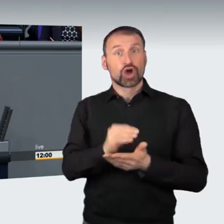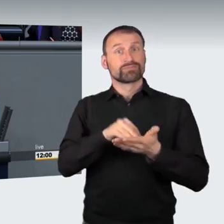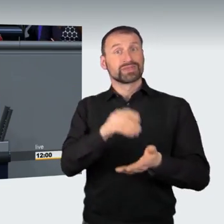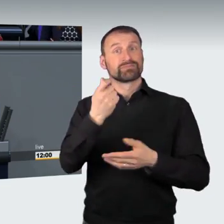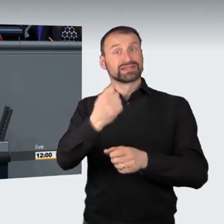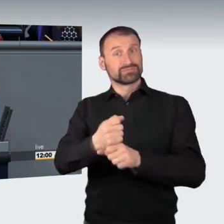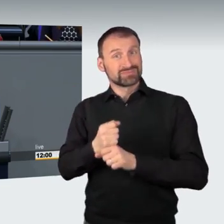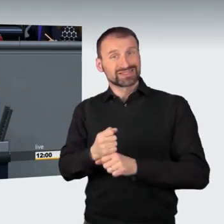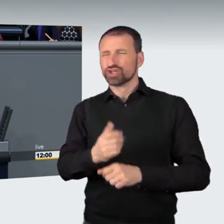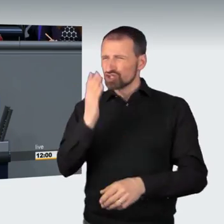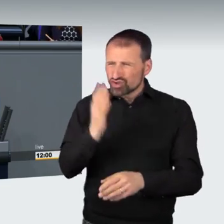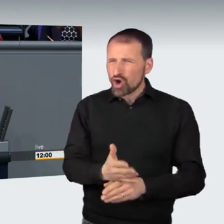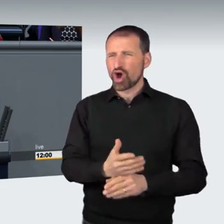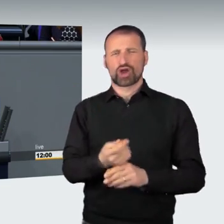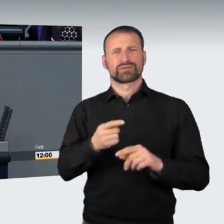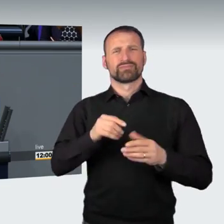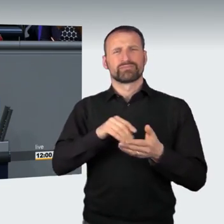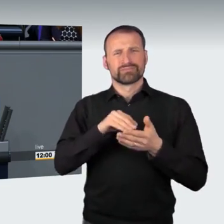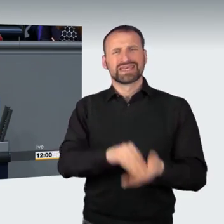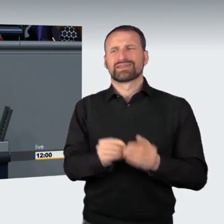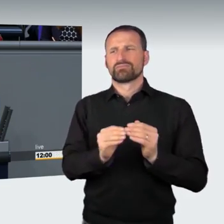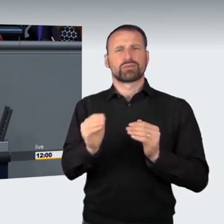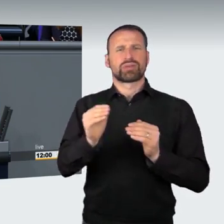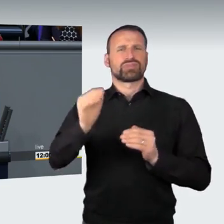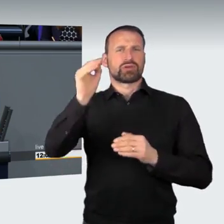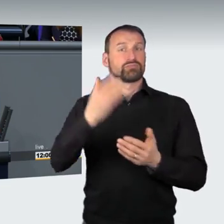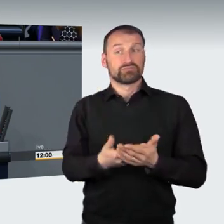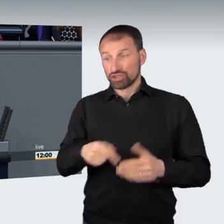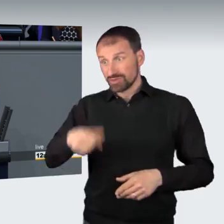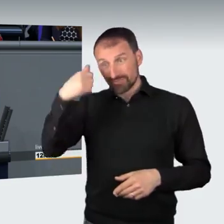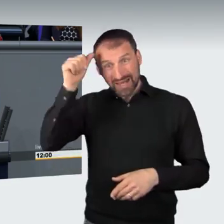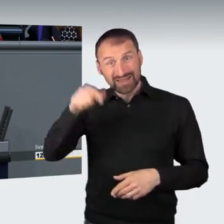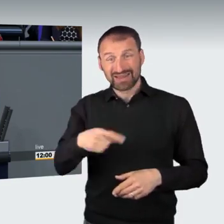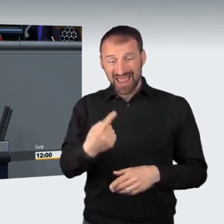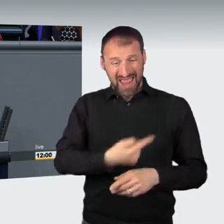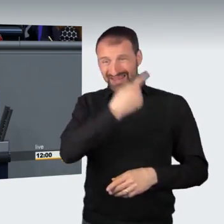in nur einem Jahr. Meine Damen und Herren, diese Mietpreisbremse